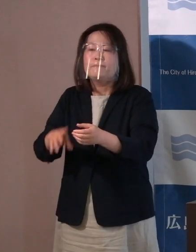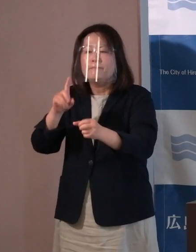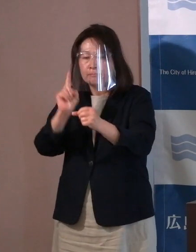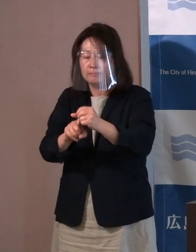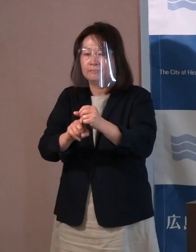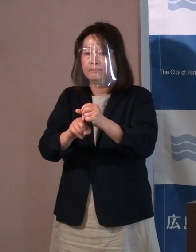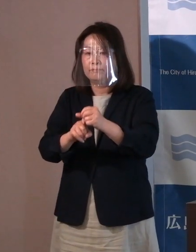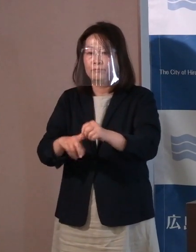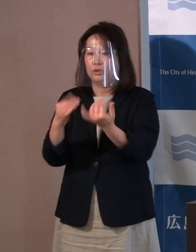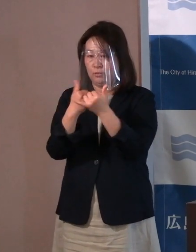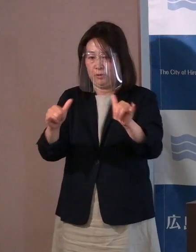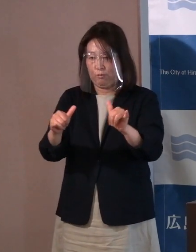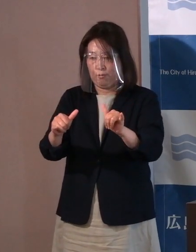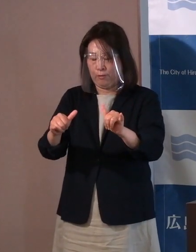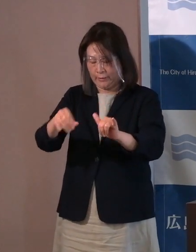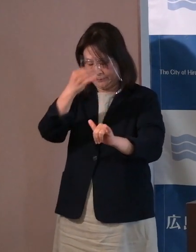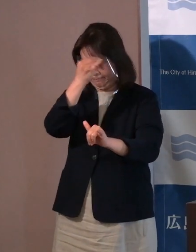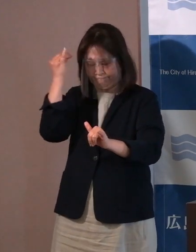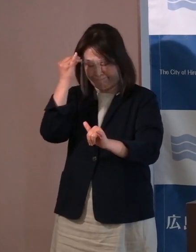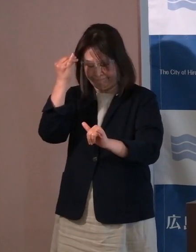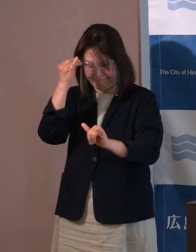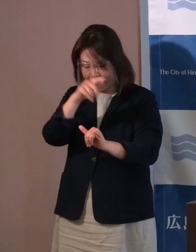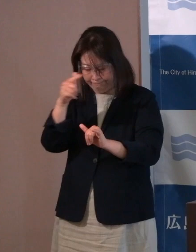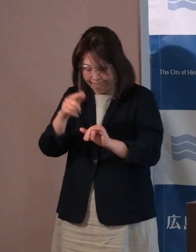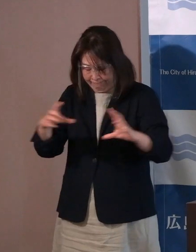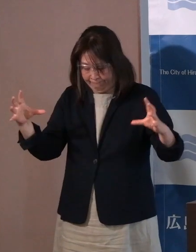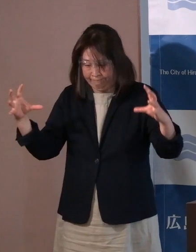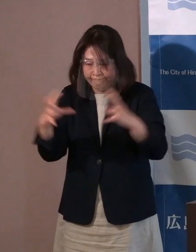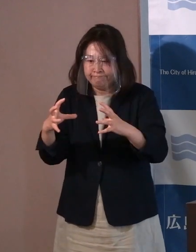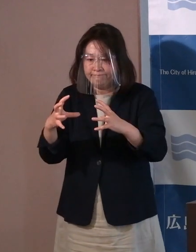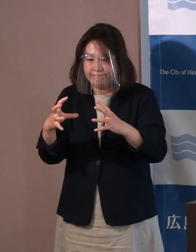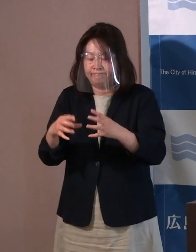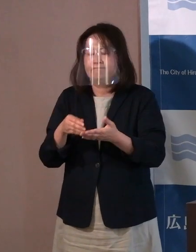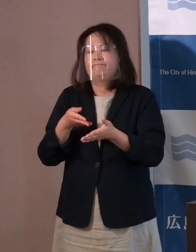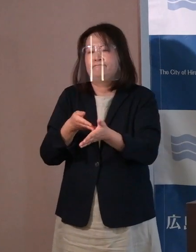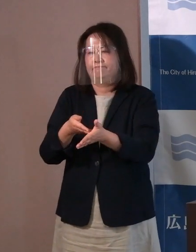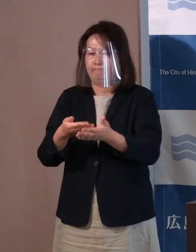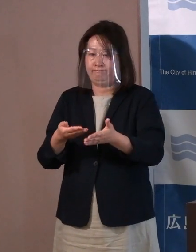人類の英知を結集する必要があることを 訴えるとともに､